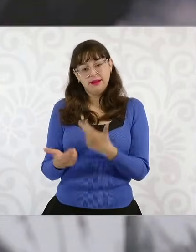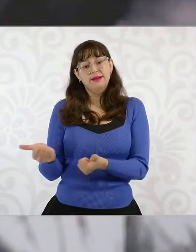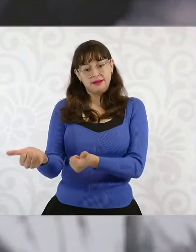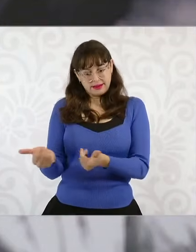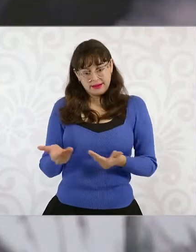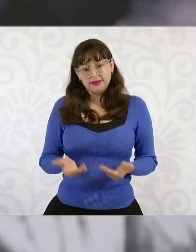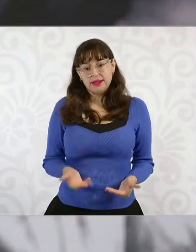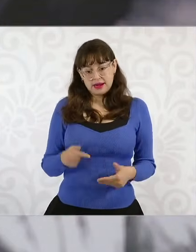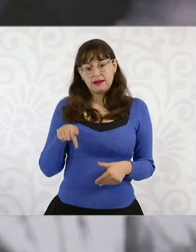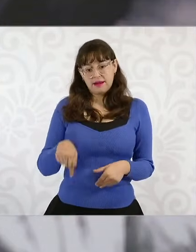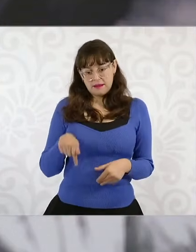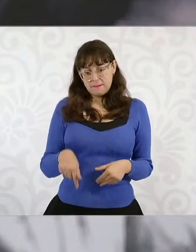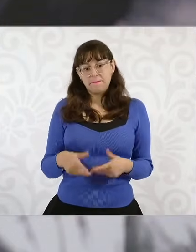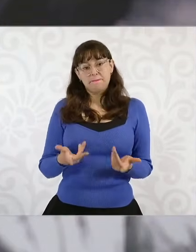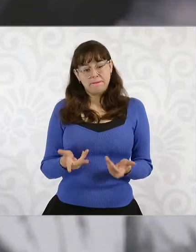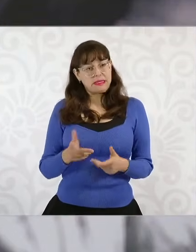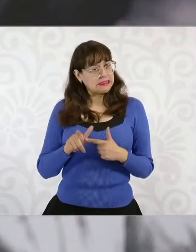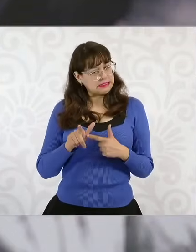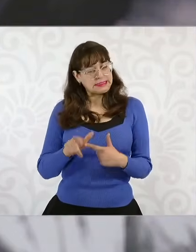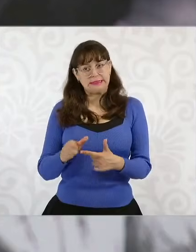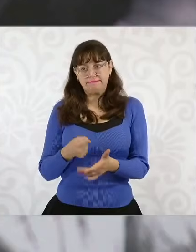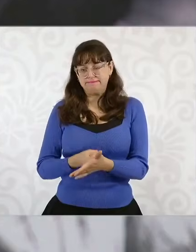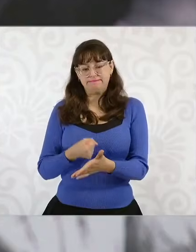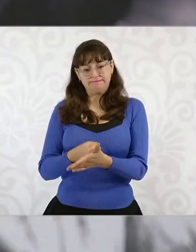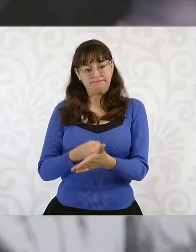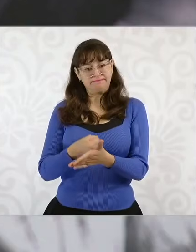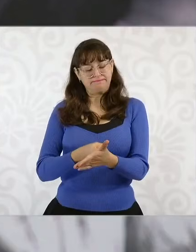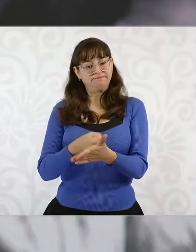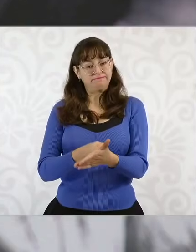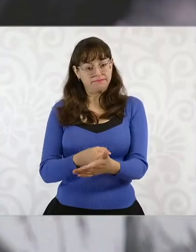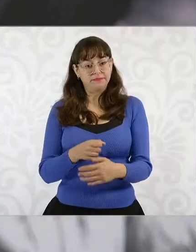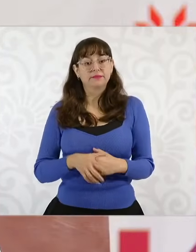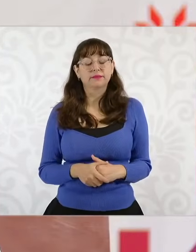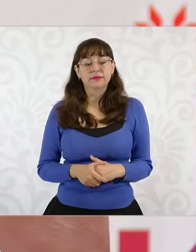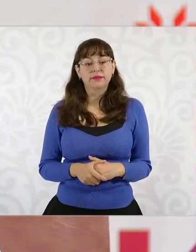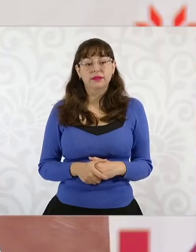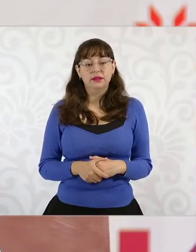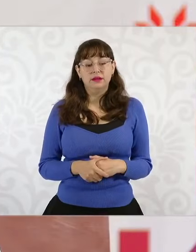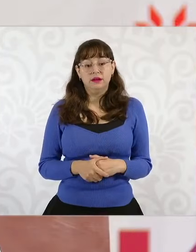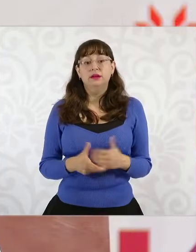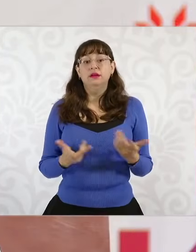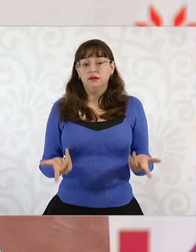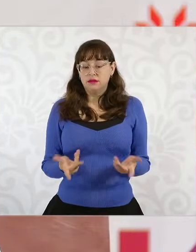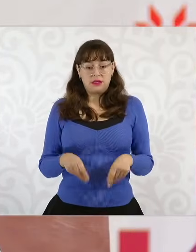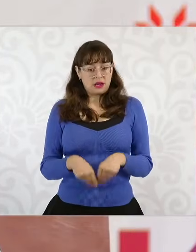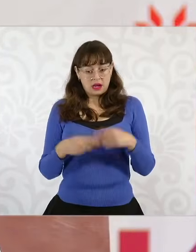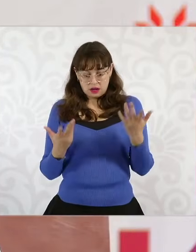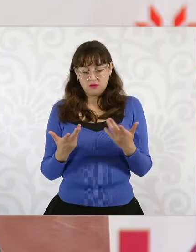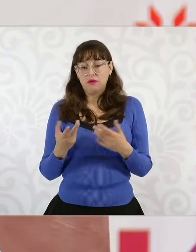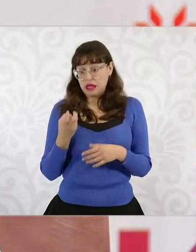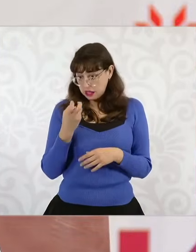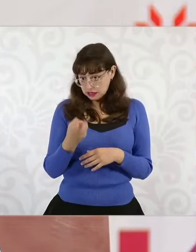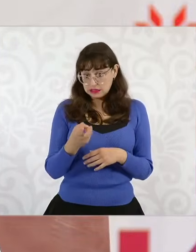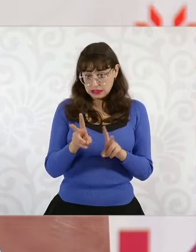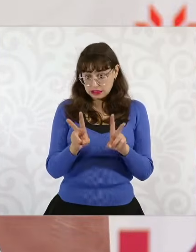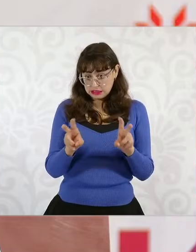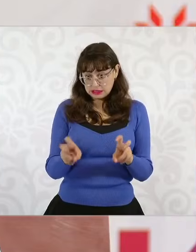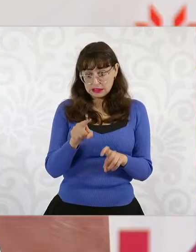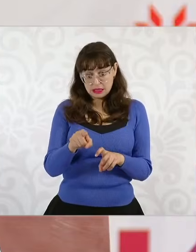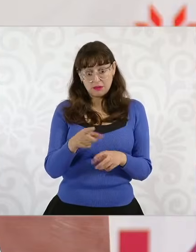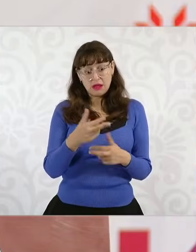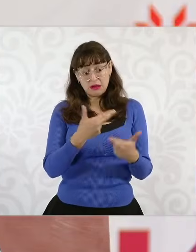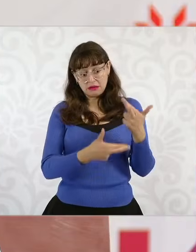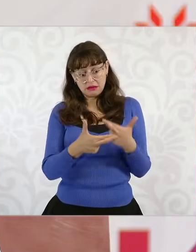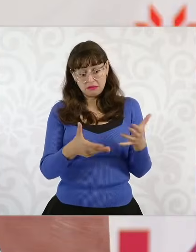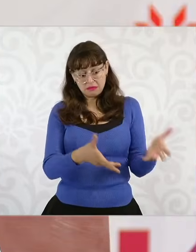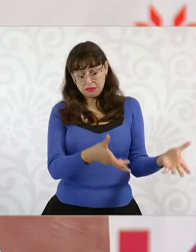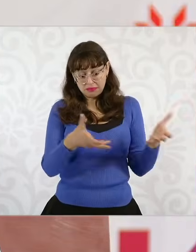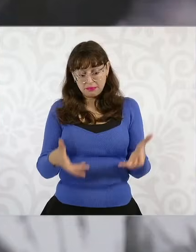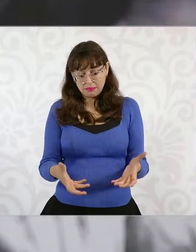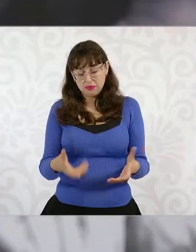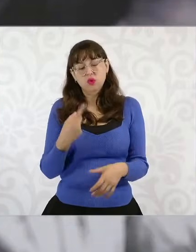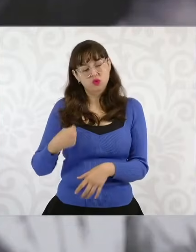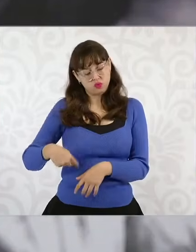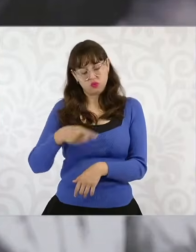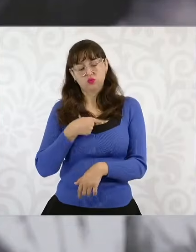históricas al territorio nacional. Por supuesto que eh gestionamos y dimos atención a esta eh eh